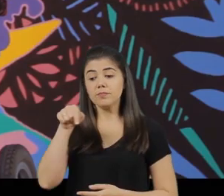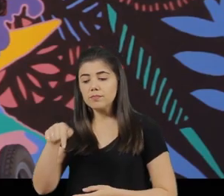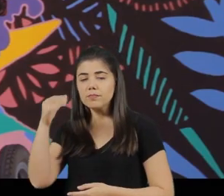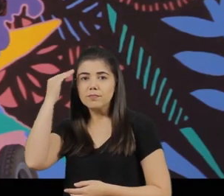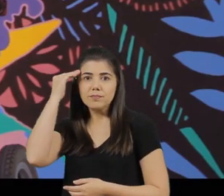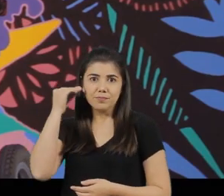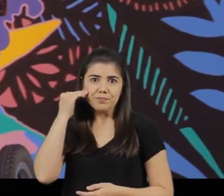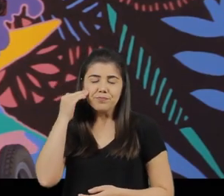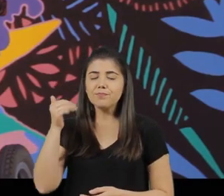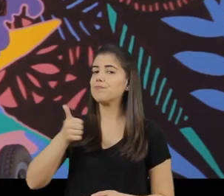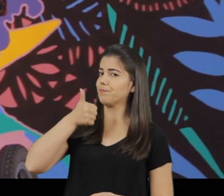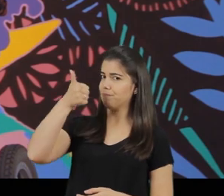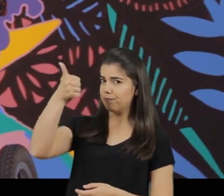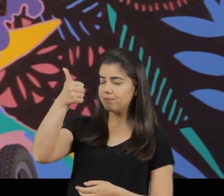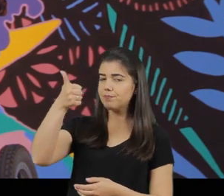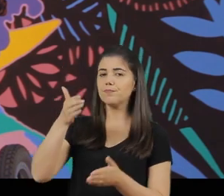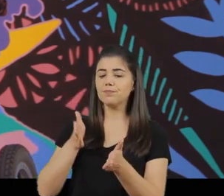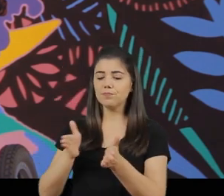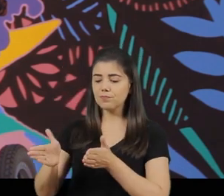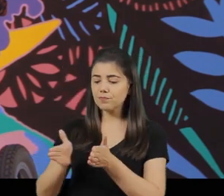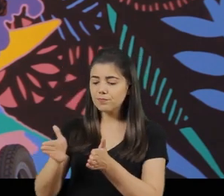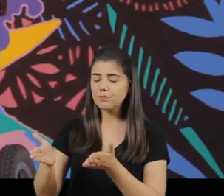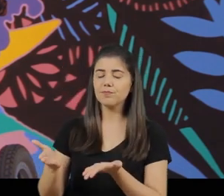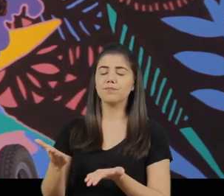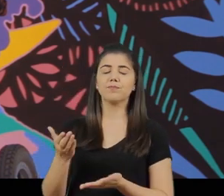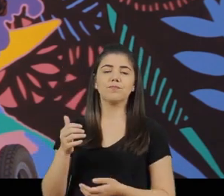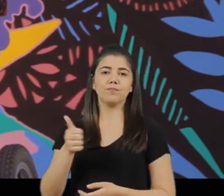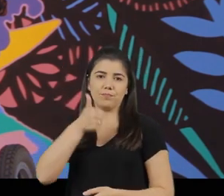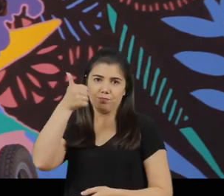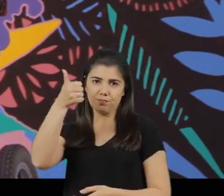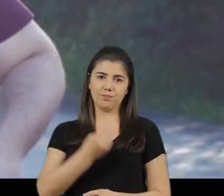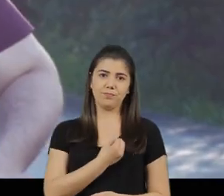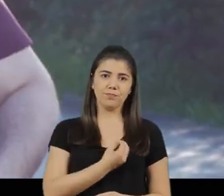pra mim é super tranquilo andar aqui em Santa Maria do que lá, no caso.